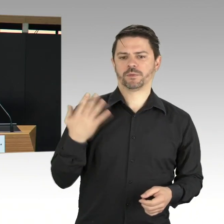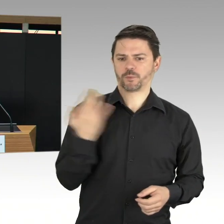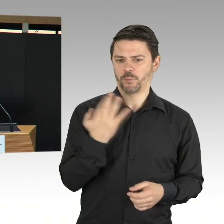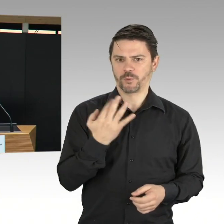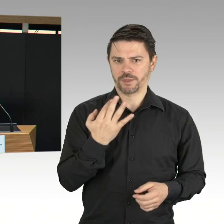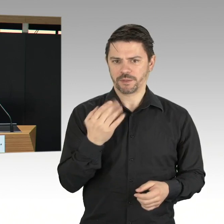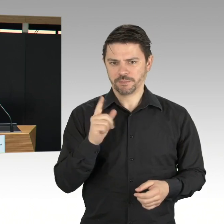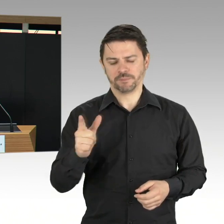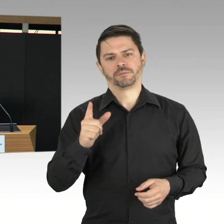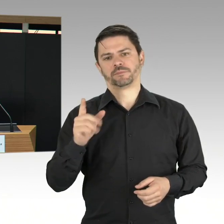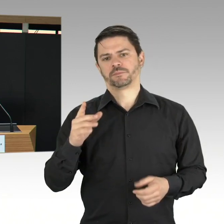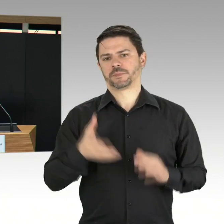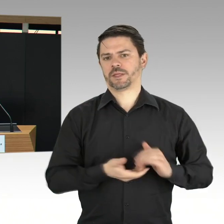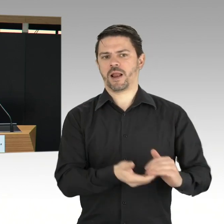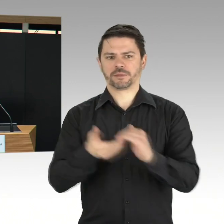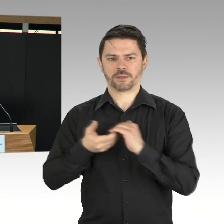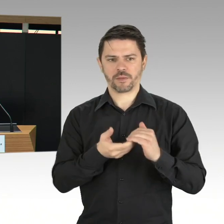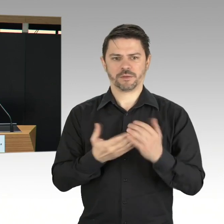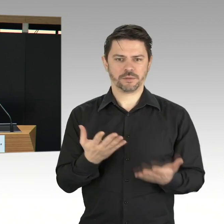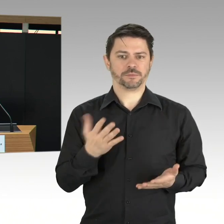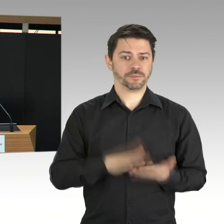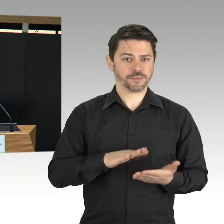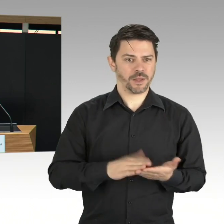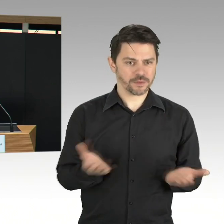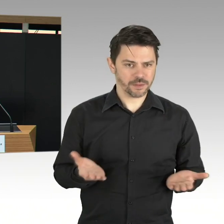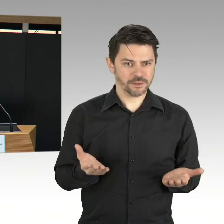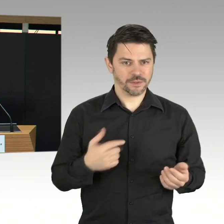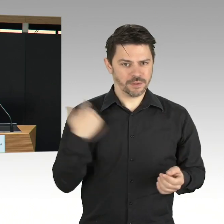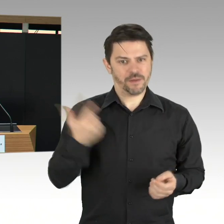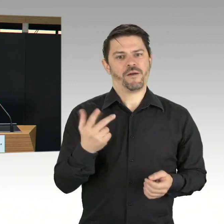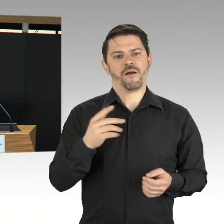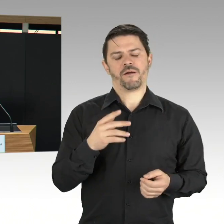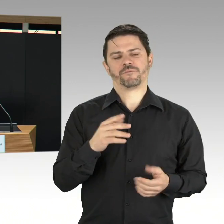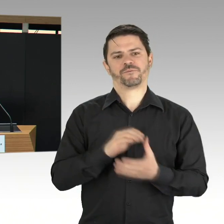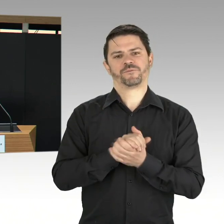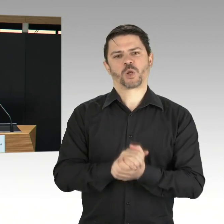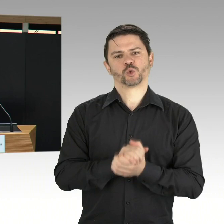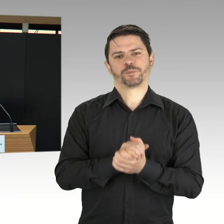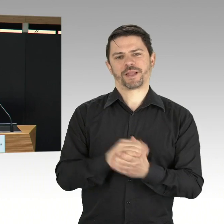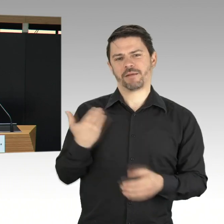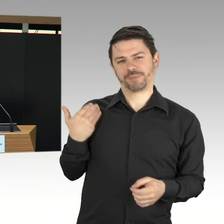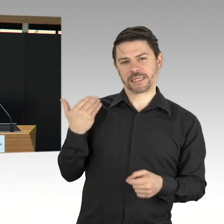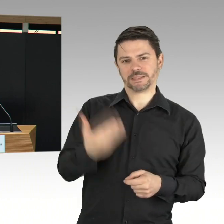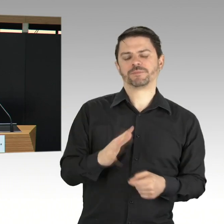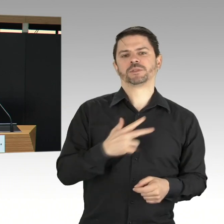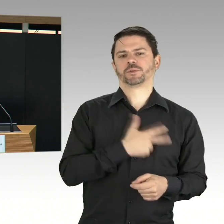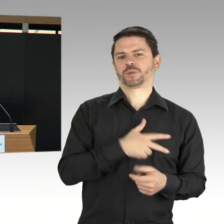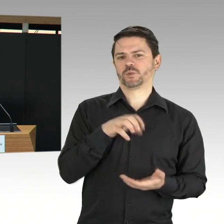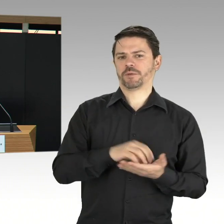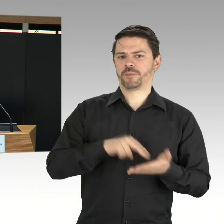Unser Handeln kommt in dieser Stadt drei Millionen Mieterinnen und Mietern zu Gute.